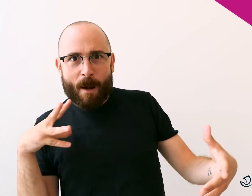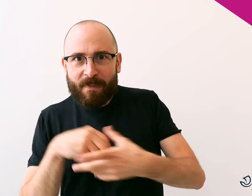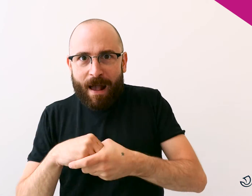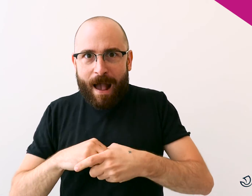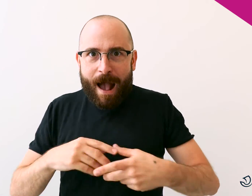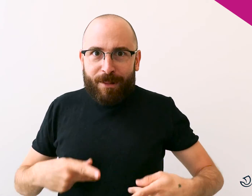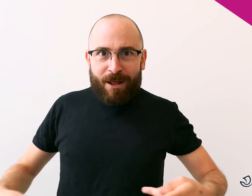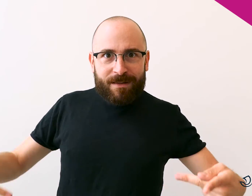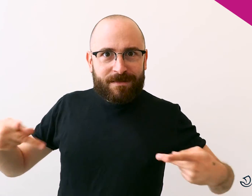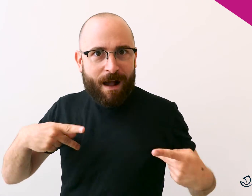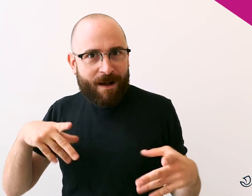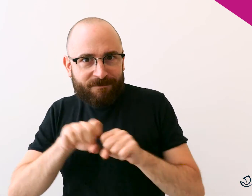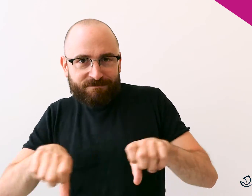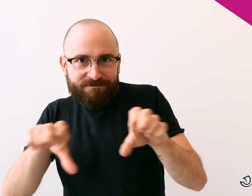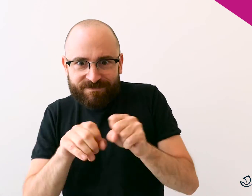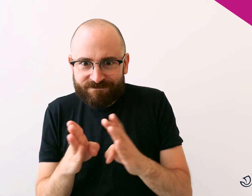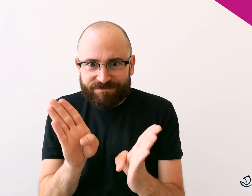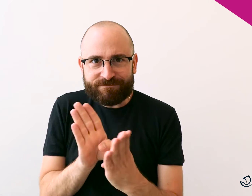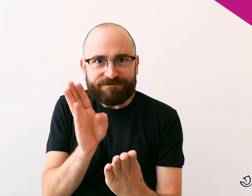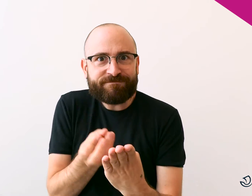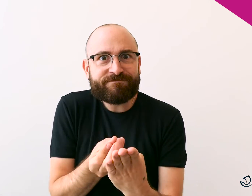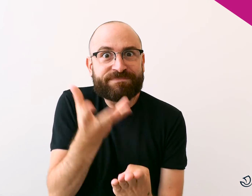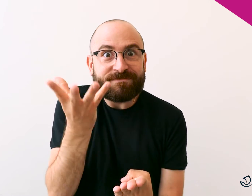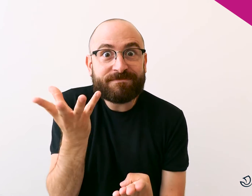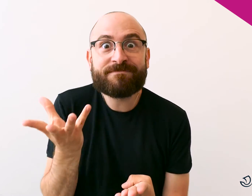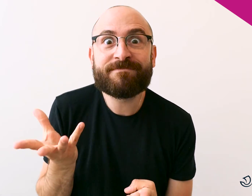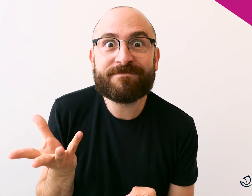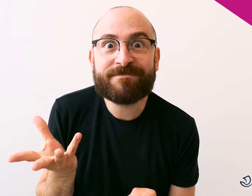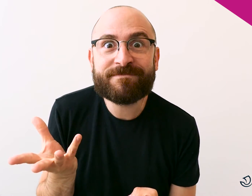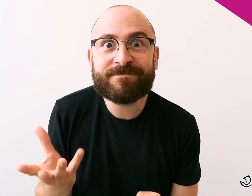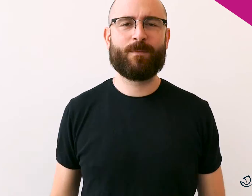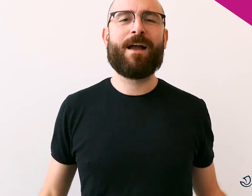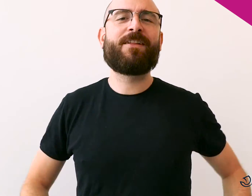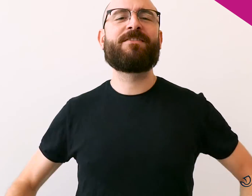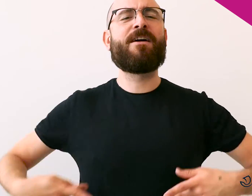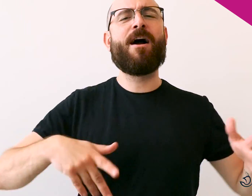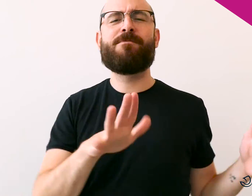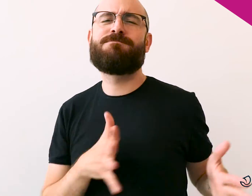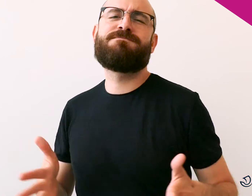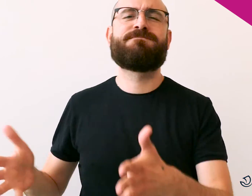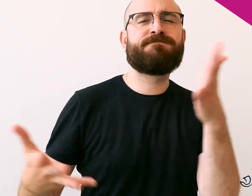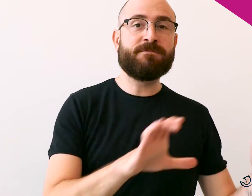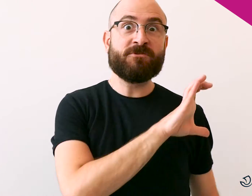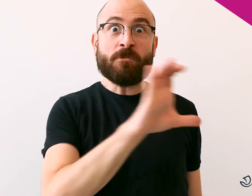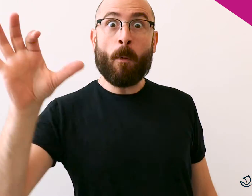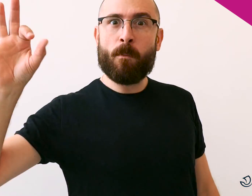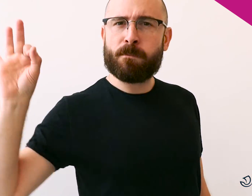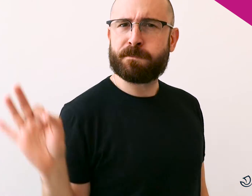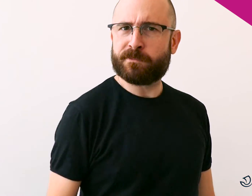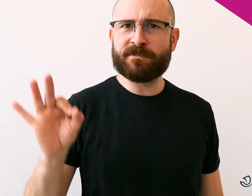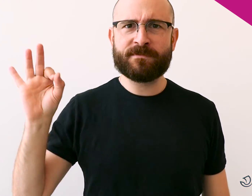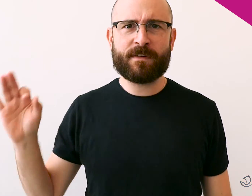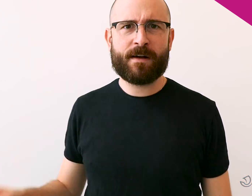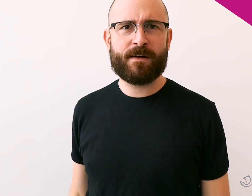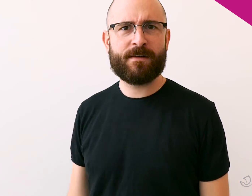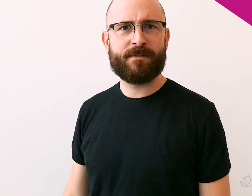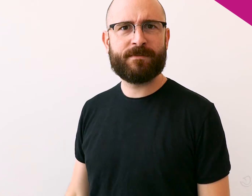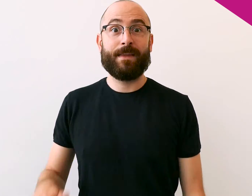Partant pour participer à cet atelier de fabrication de projecteur d'hologramme ?! Atelier uniquement en LSF.